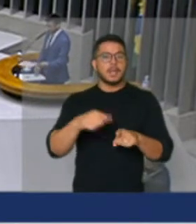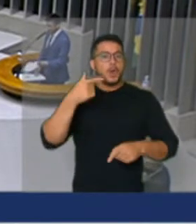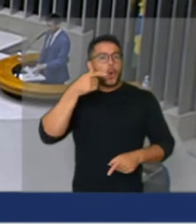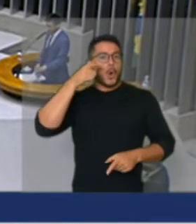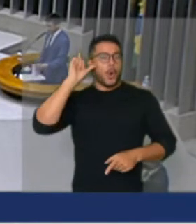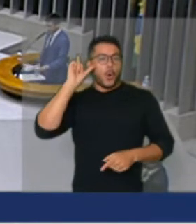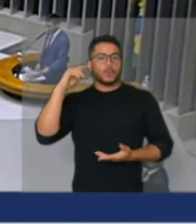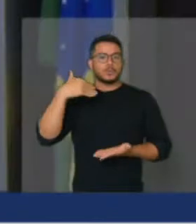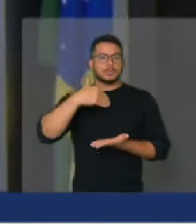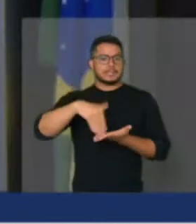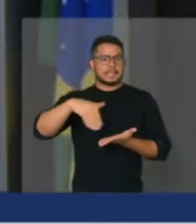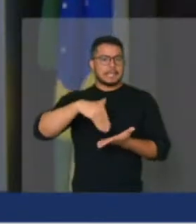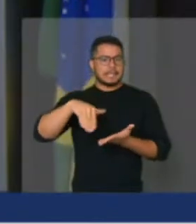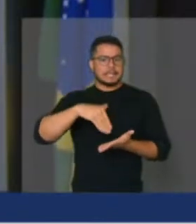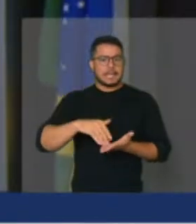EM CPMF PEGAR BITCOIN, CONTESTO BECO E MILHA, VEJA